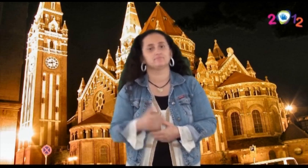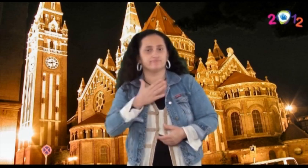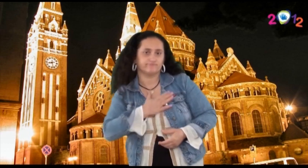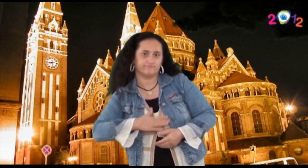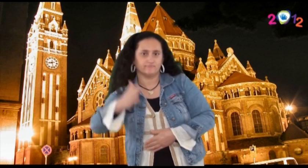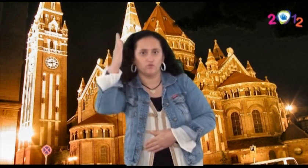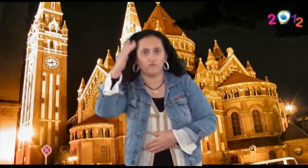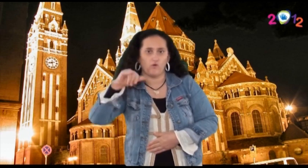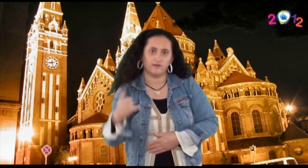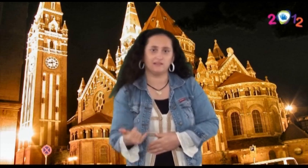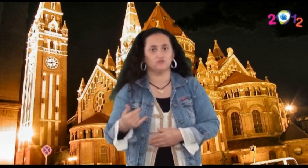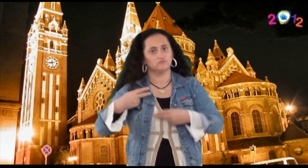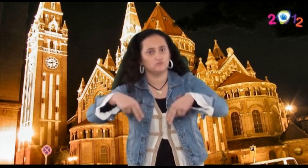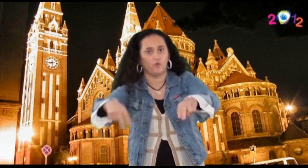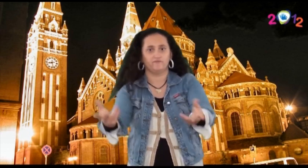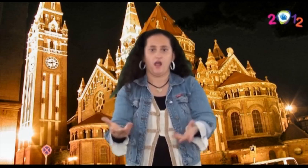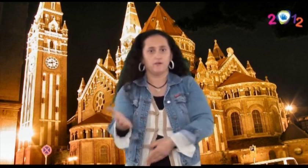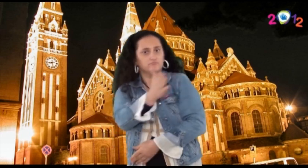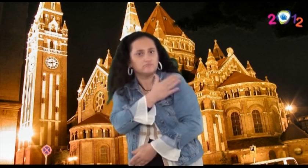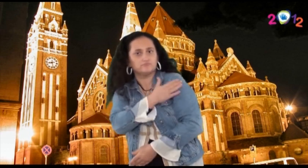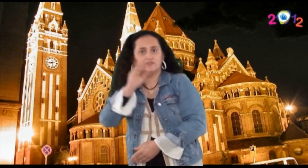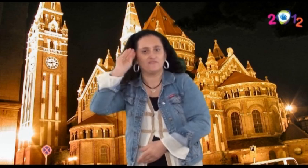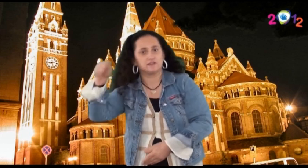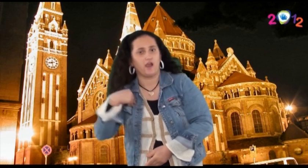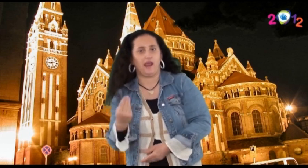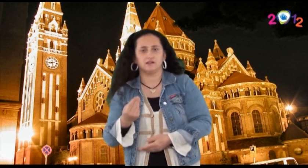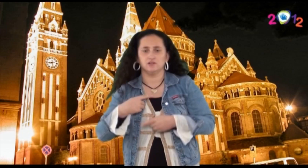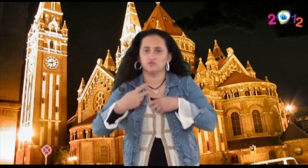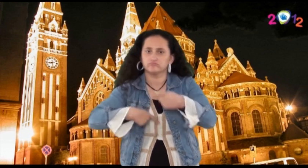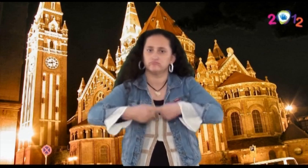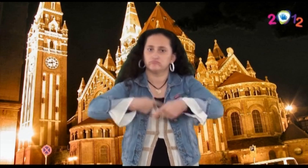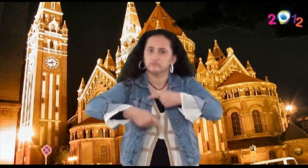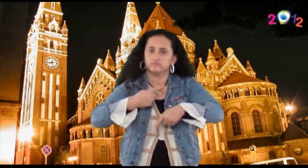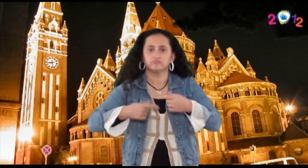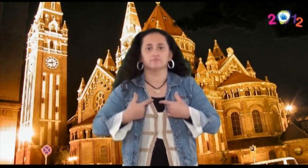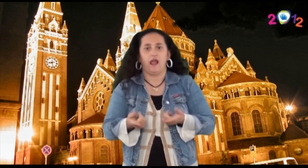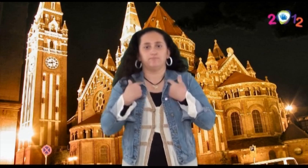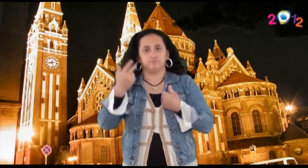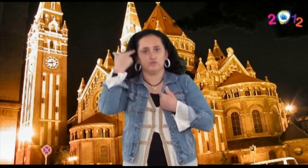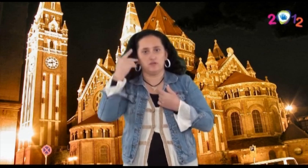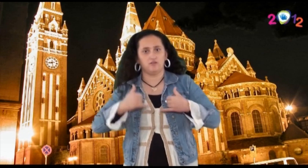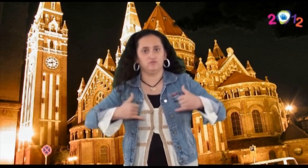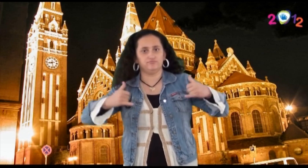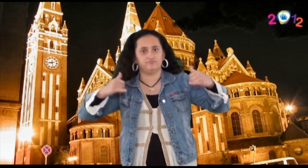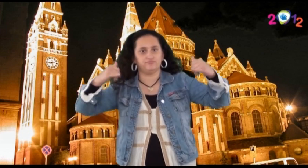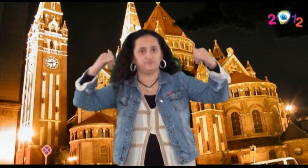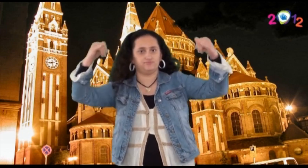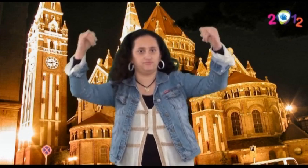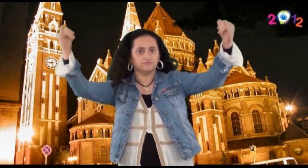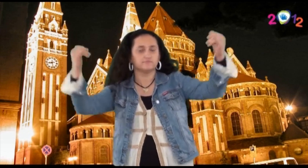Szeretnénk a jövõben is visszajelzést kapni, folyamatosan, mert ebbõl tanulunk, fejlõdünk.